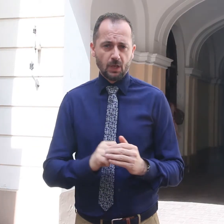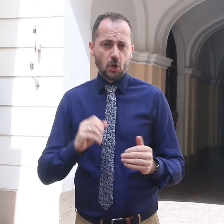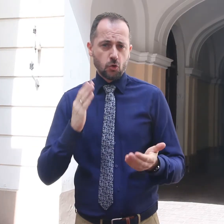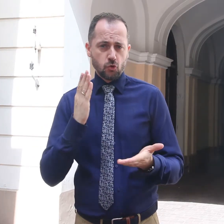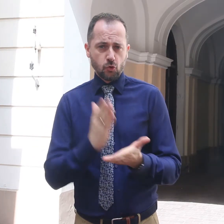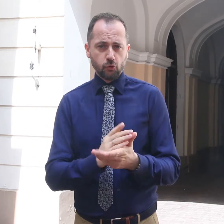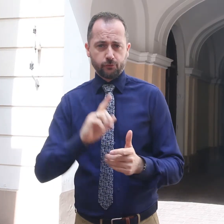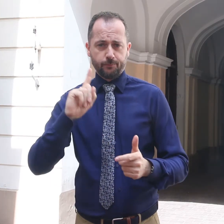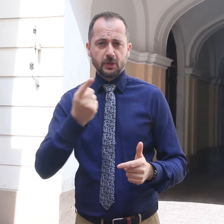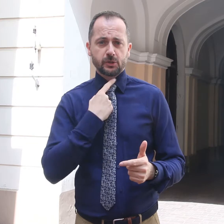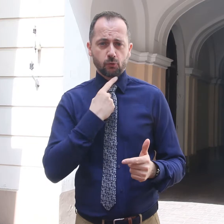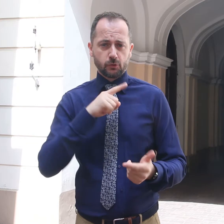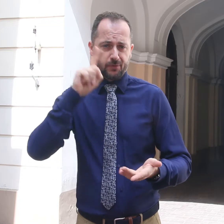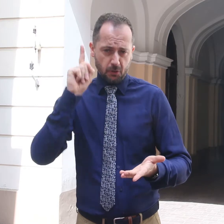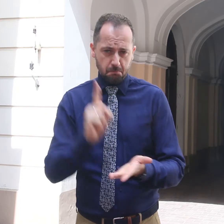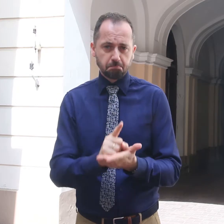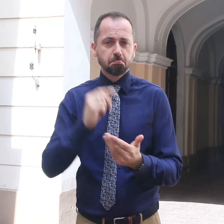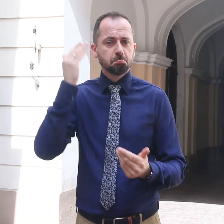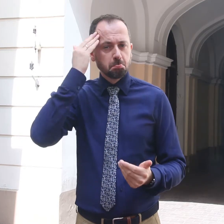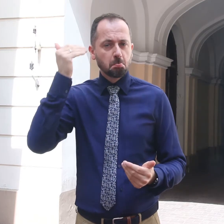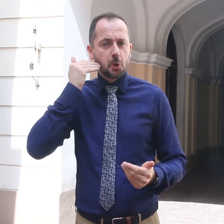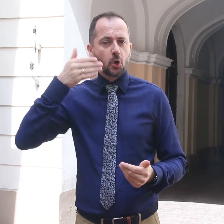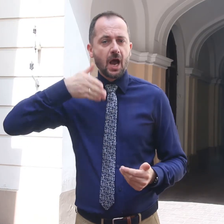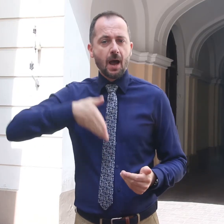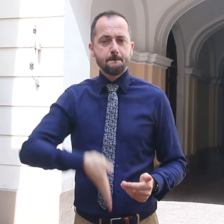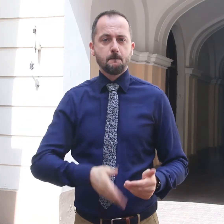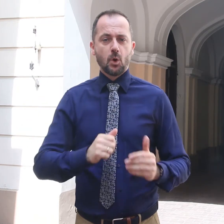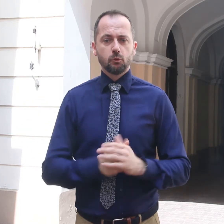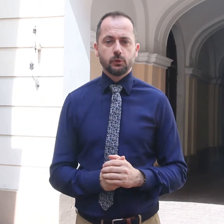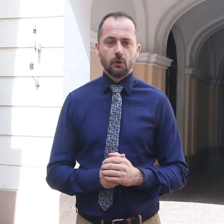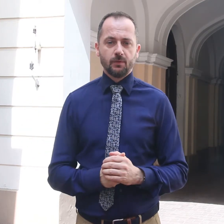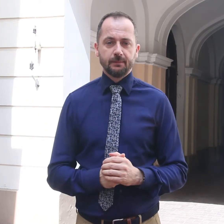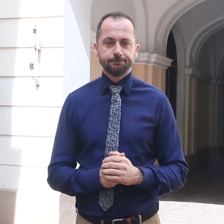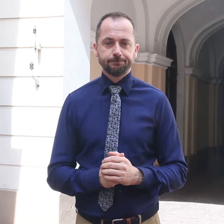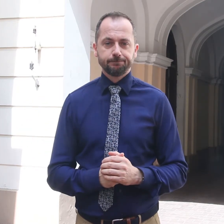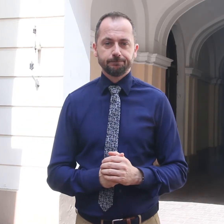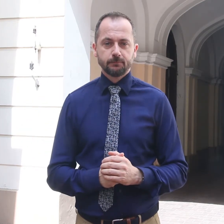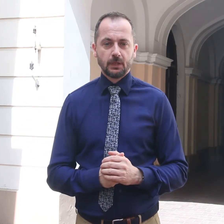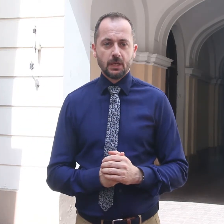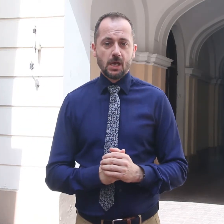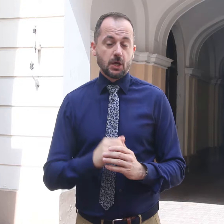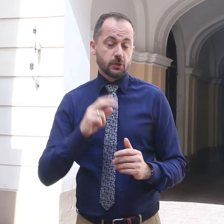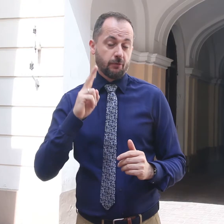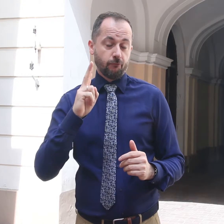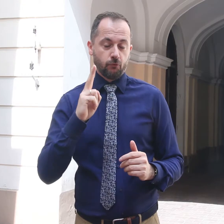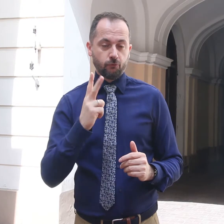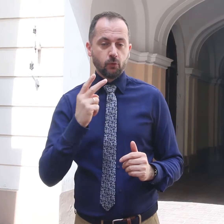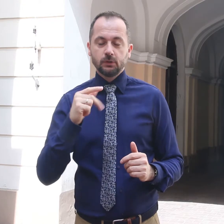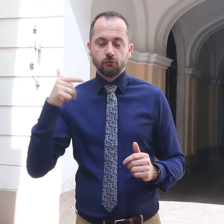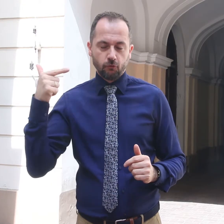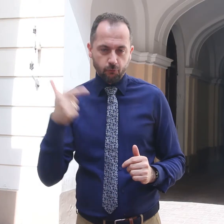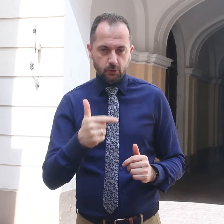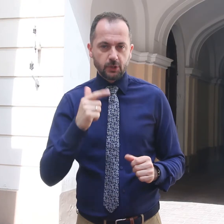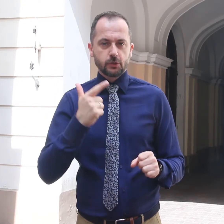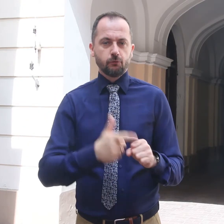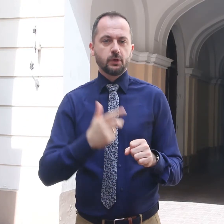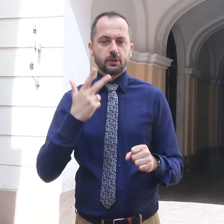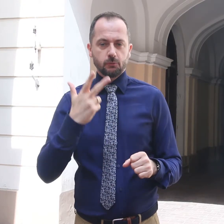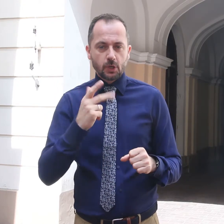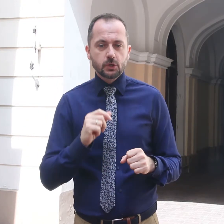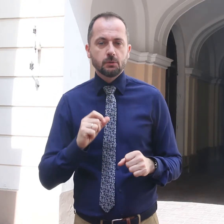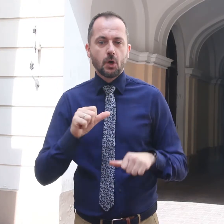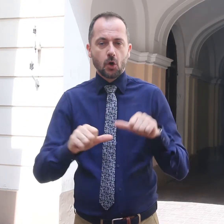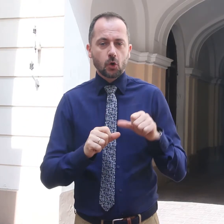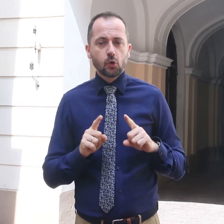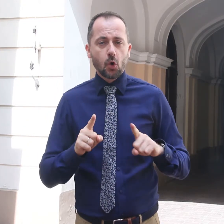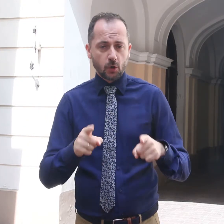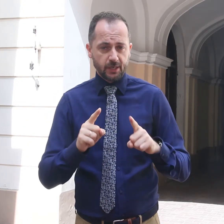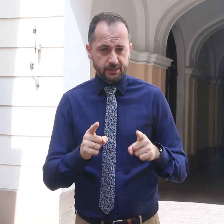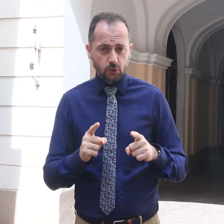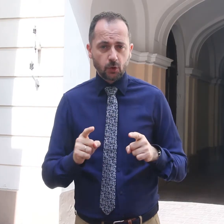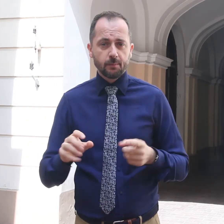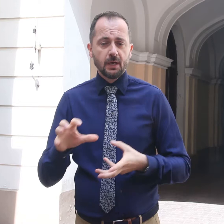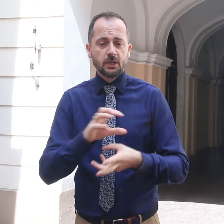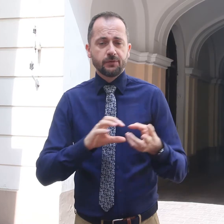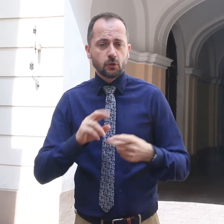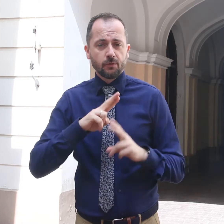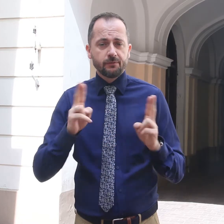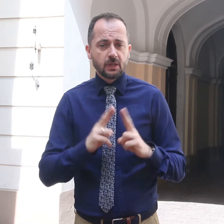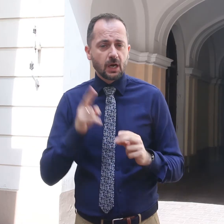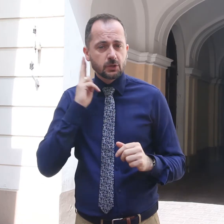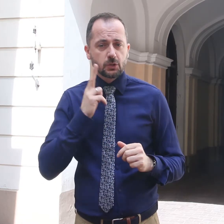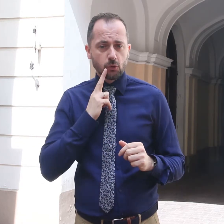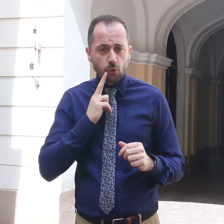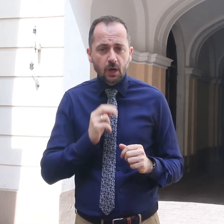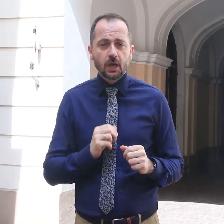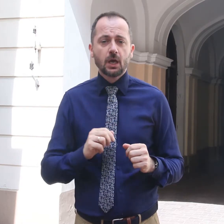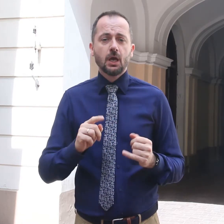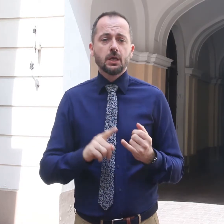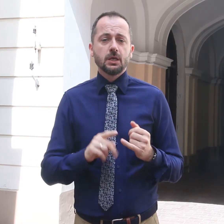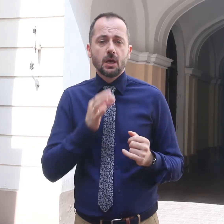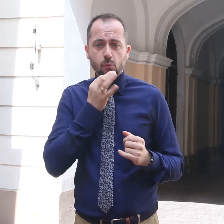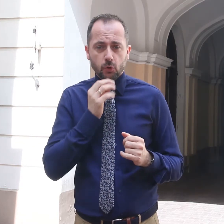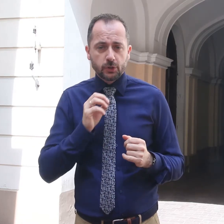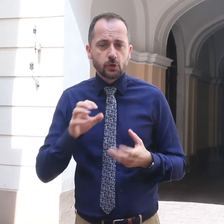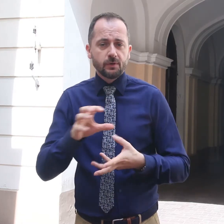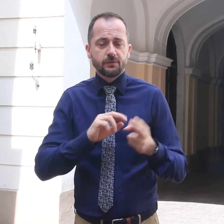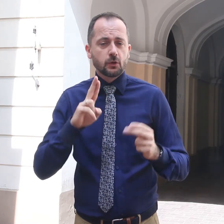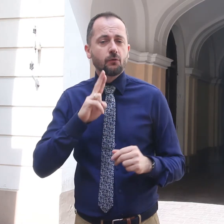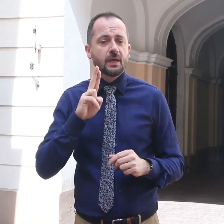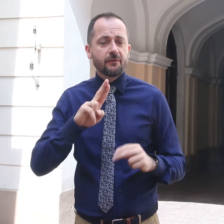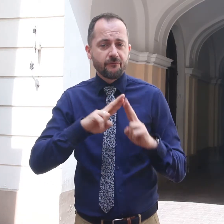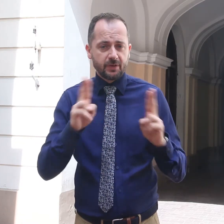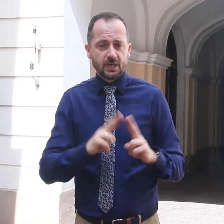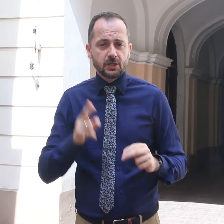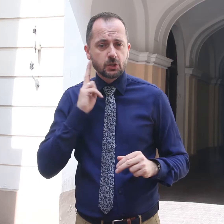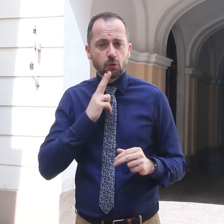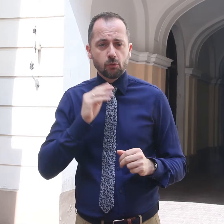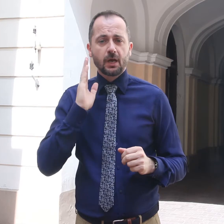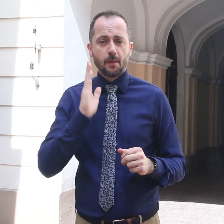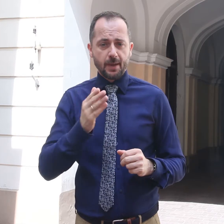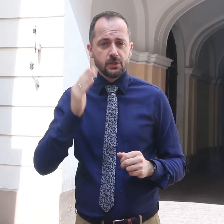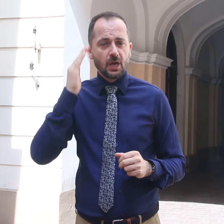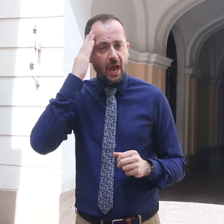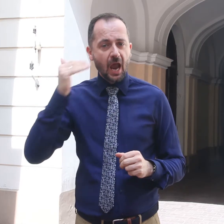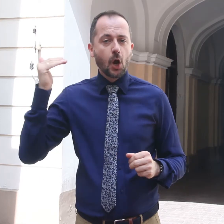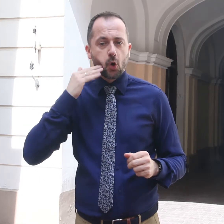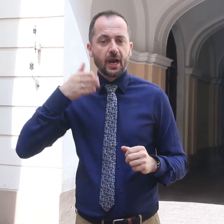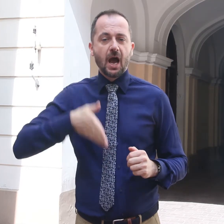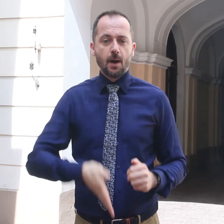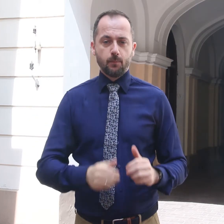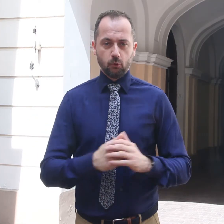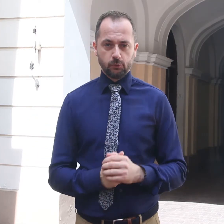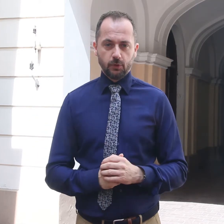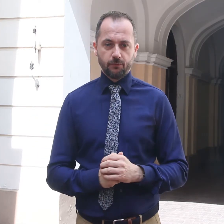Republika Korei w pierwszym głosowaniu (44 głosy) zapewniła sobie prawo do organizacji tych imprez.